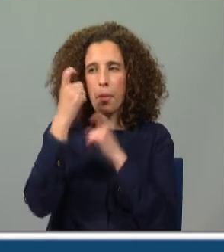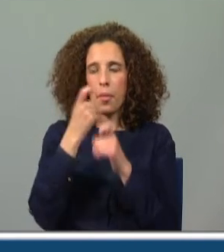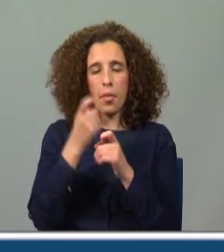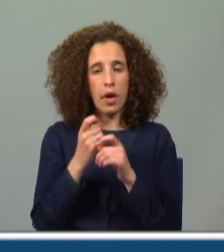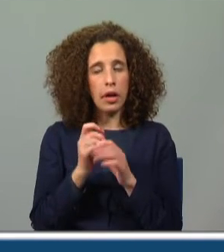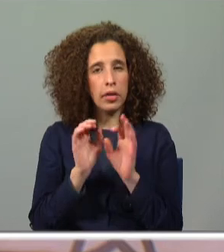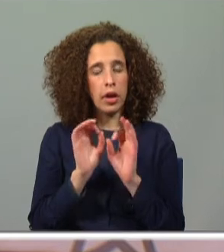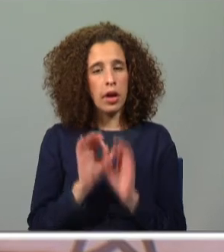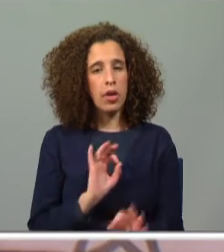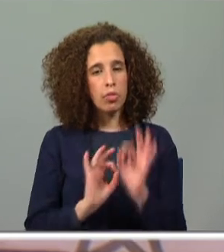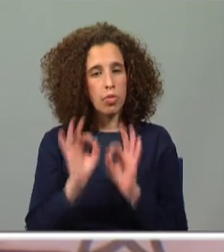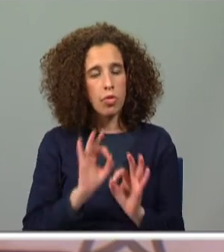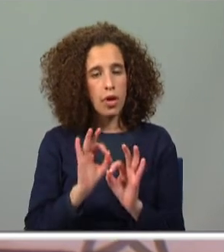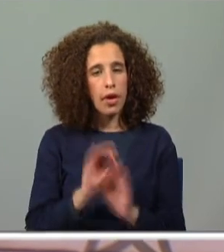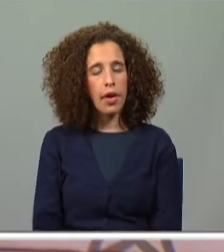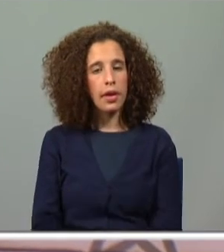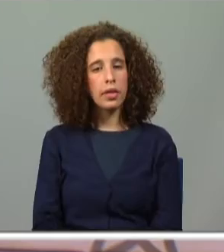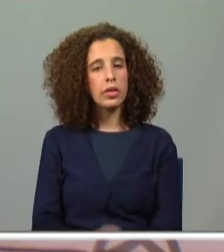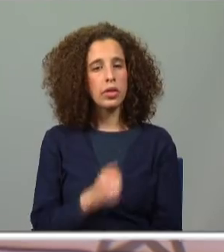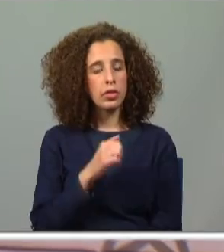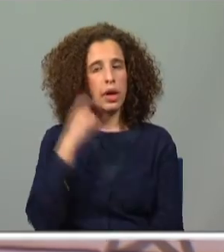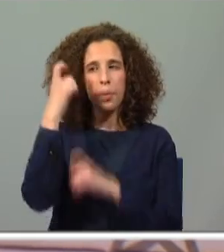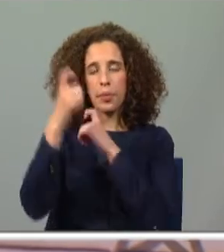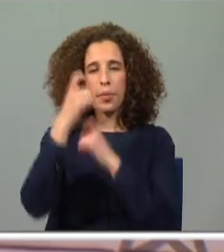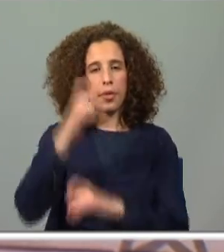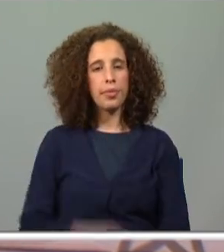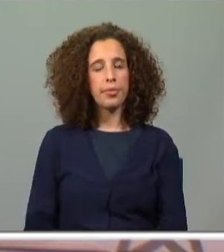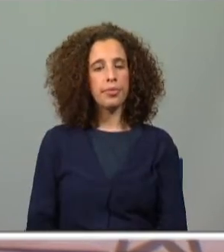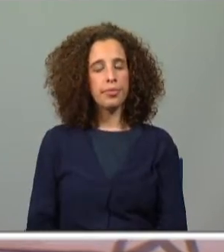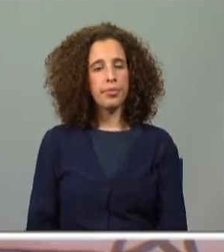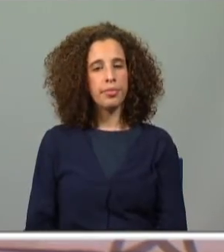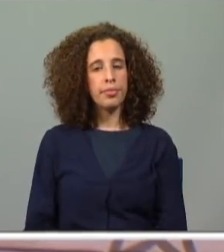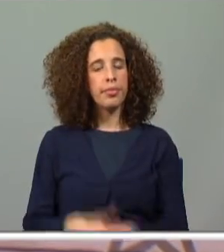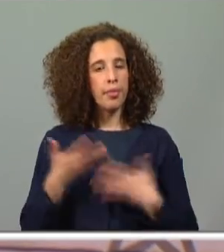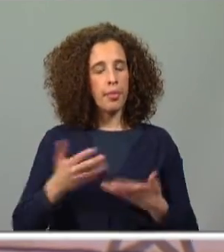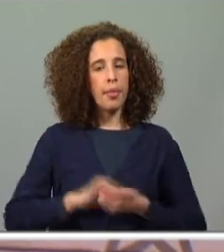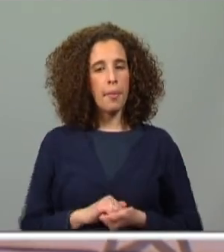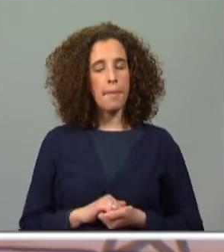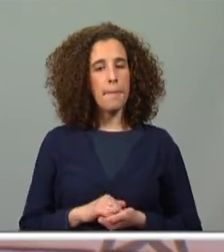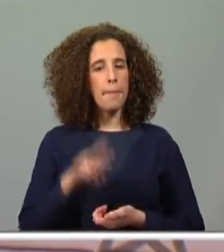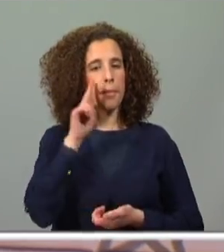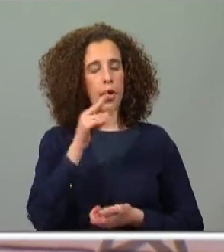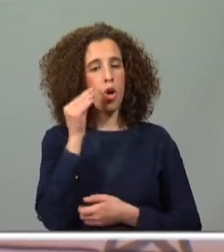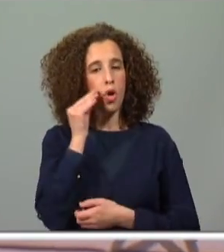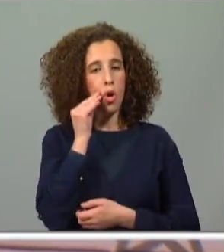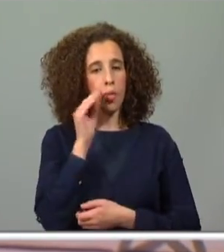emoções Isto é tinha um coração pensa e agora vamos ver como é que Seu Jorge 情緒這是有心所想現在讓我們看看 Seu Jorge 如何